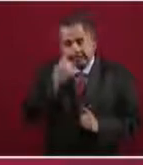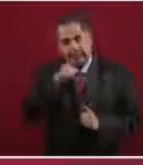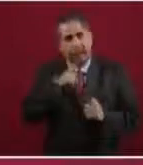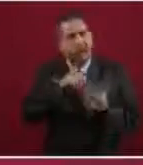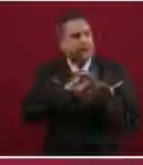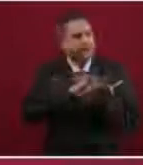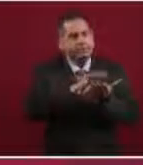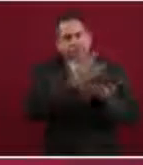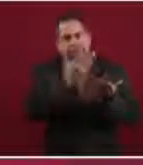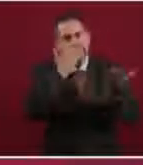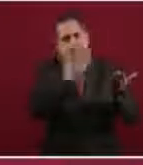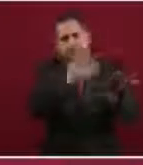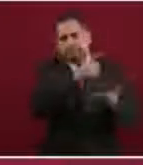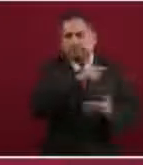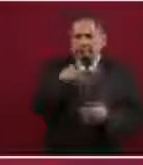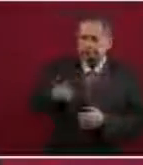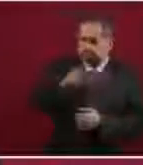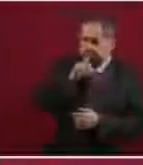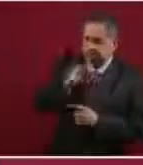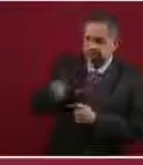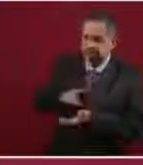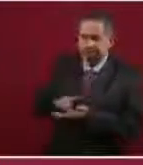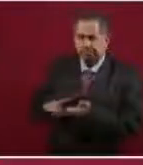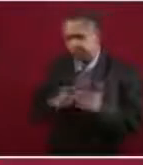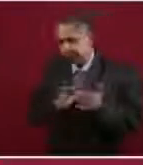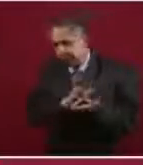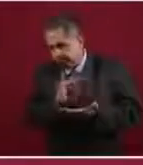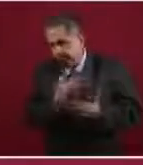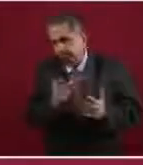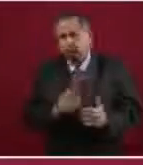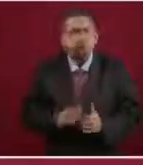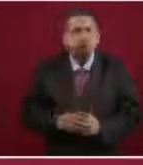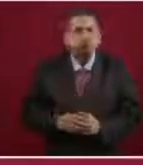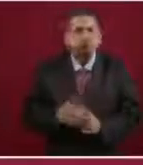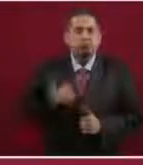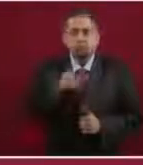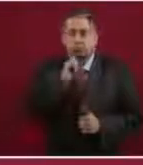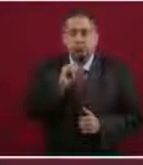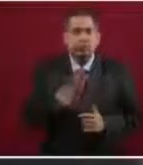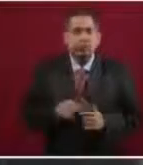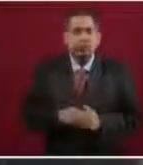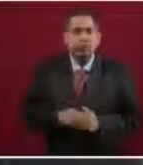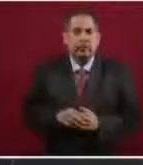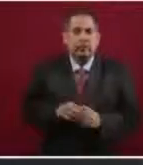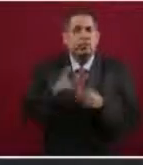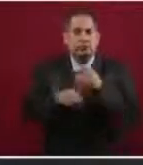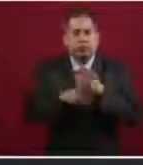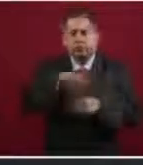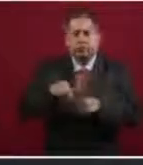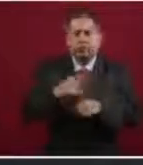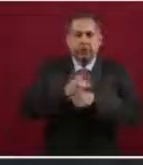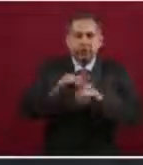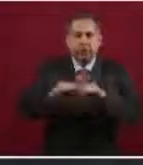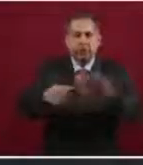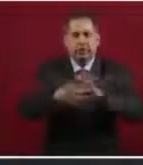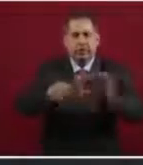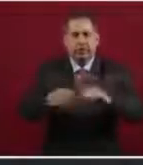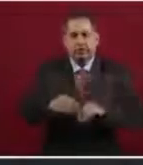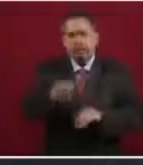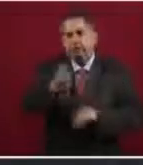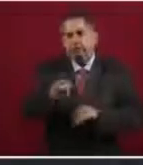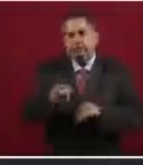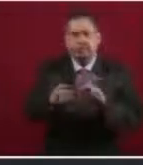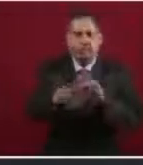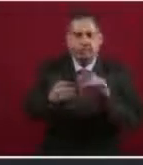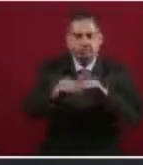por su preocupación y por su apoyo, y también les vamos a informar sobre el resultado de